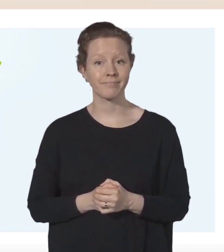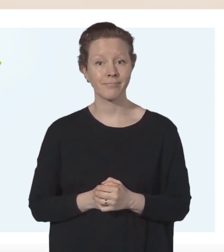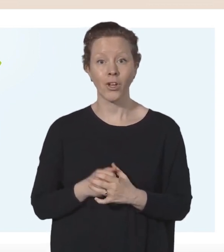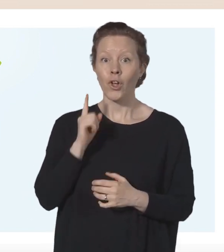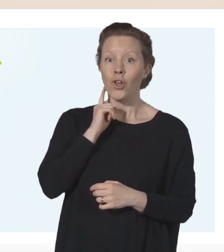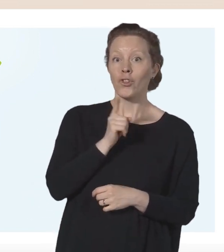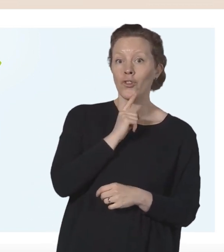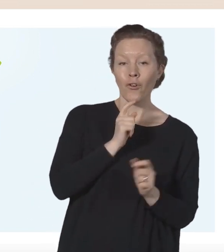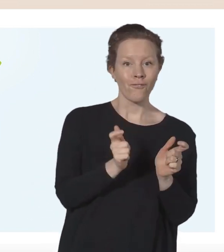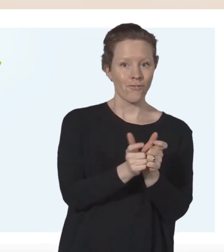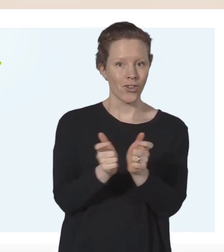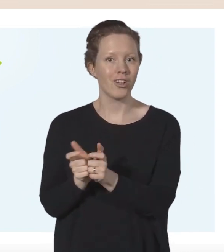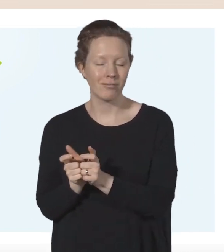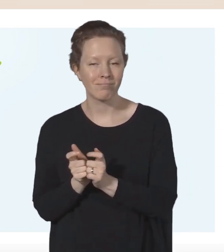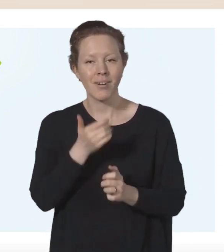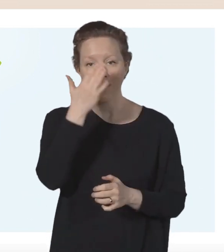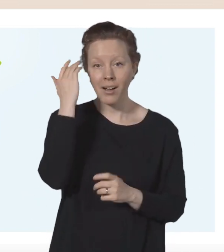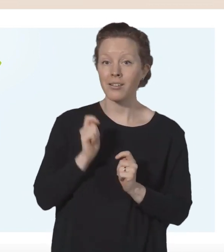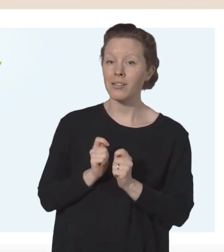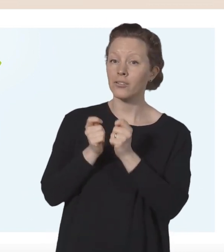Dövföreningarna kan ansöka om medlemsorganisationsunderstöd -